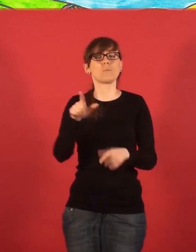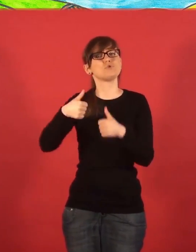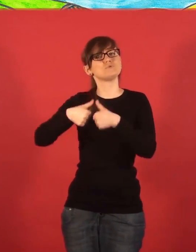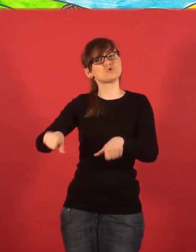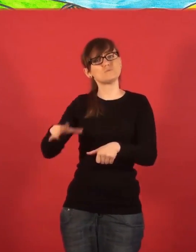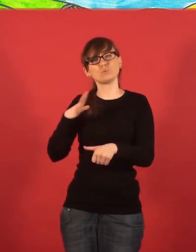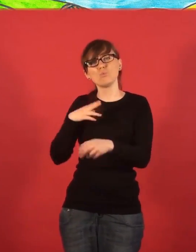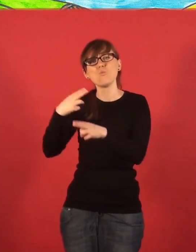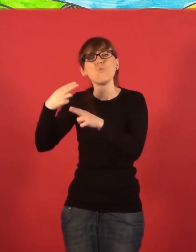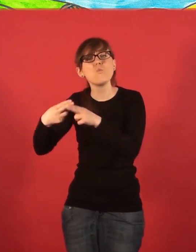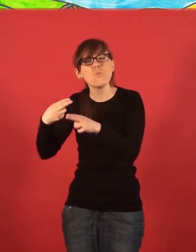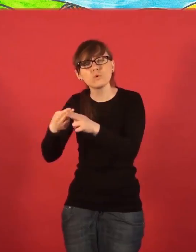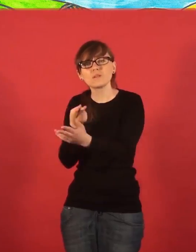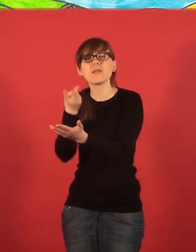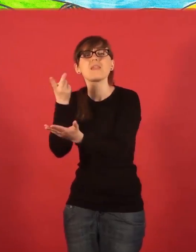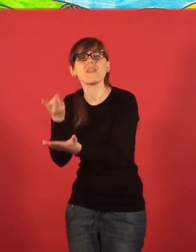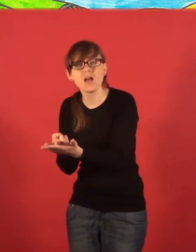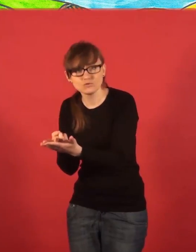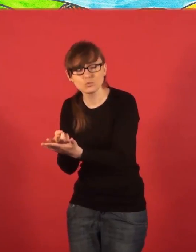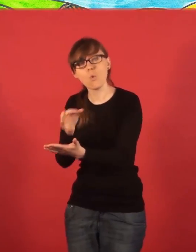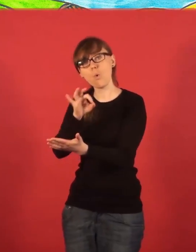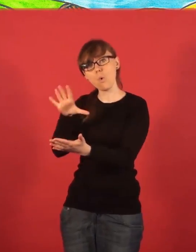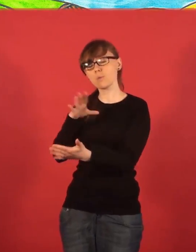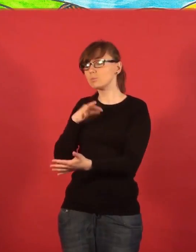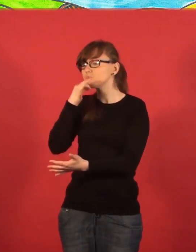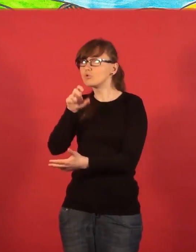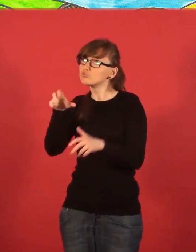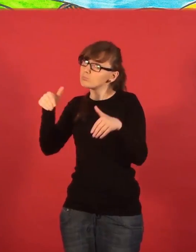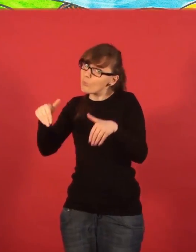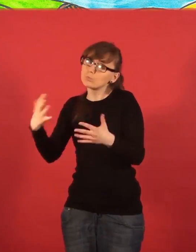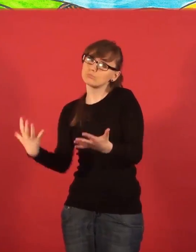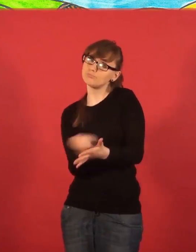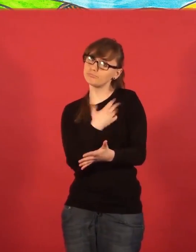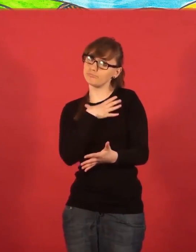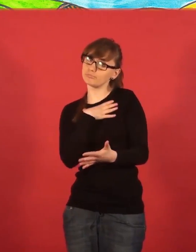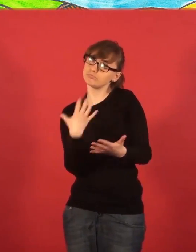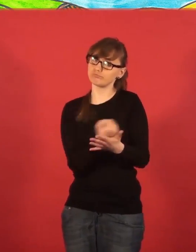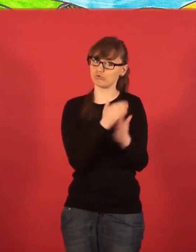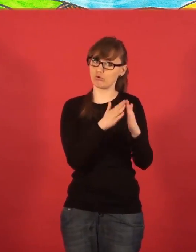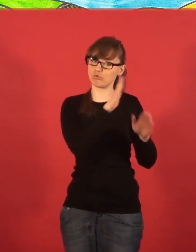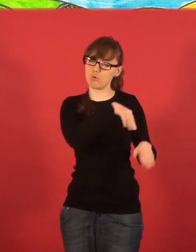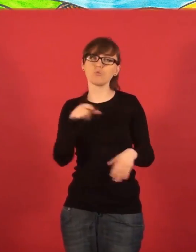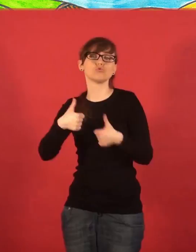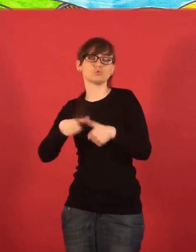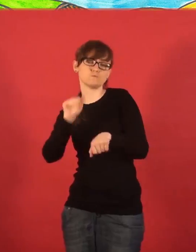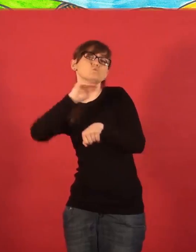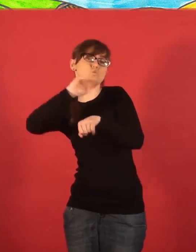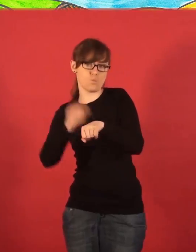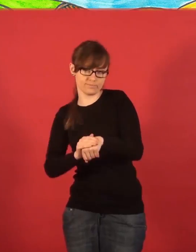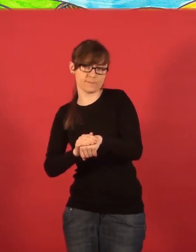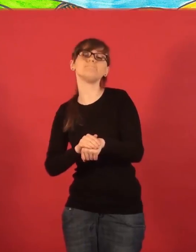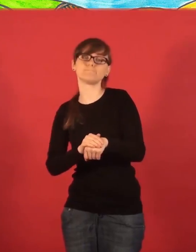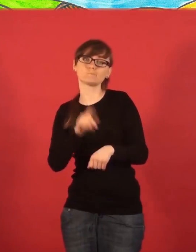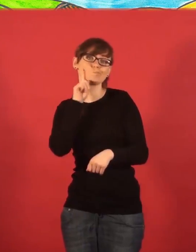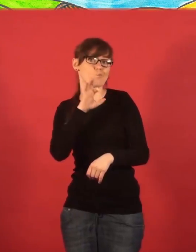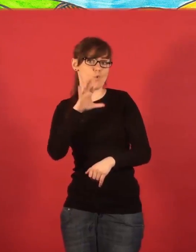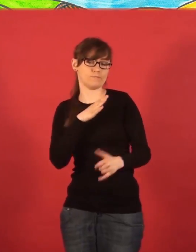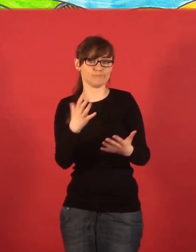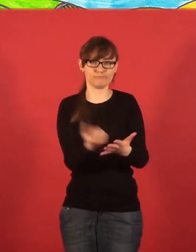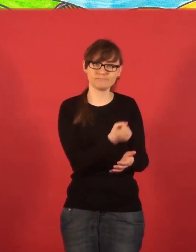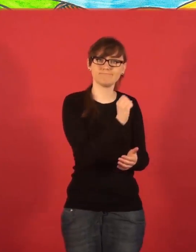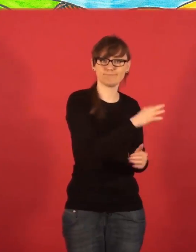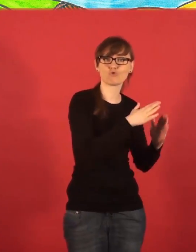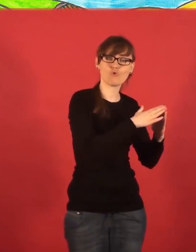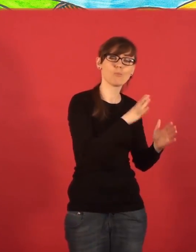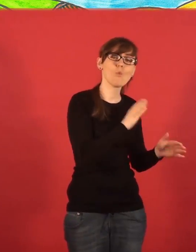Pewnego dnia Szewc się przewrócił i złamał nogę i nie mógł zajmować się psem. Olle zapytał Szewca czy może zabrać Svippa do swojego domu na czas choroby Szewca. Grzeczny zgodził się.